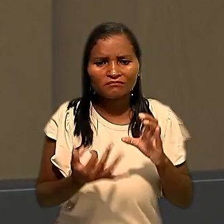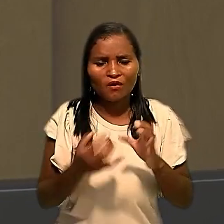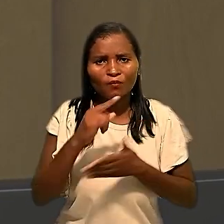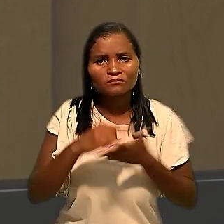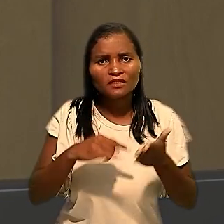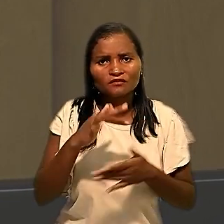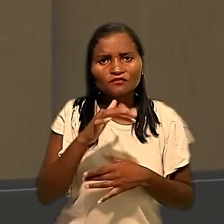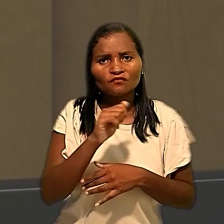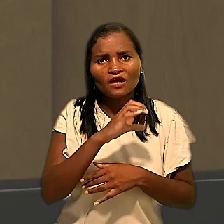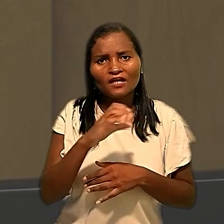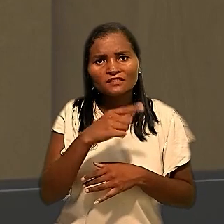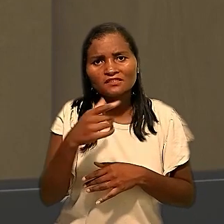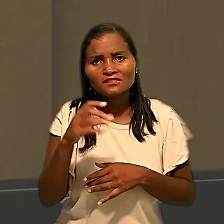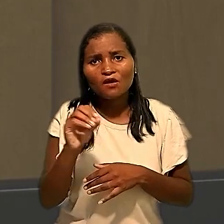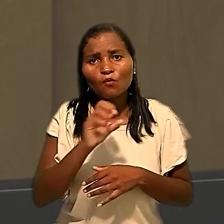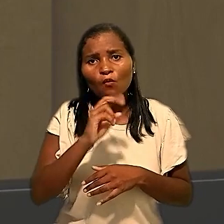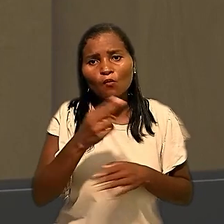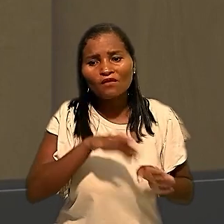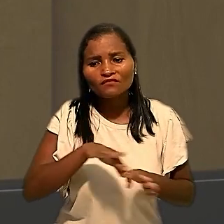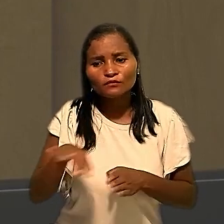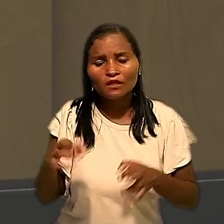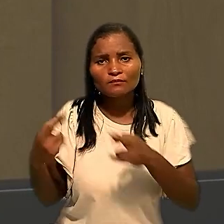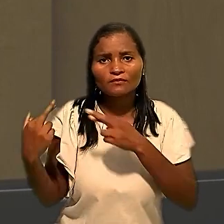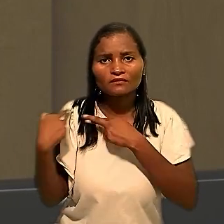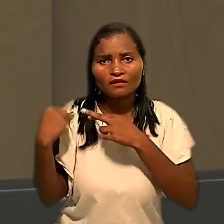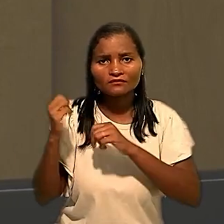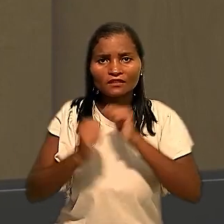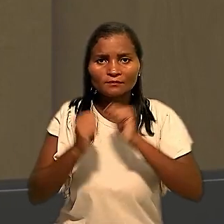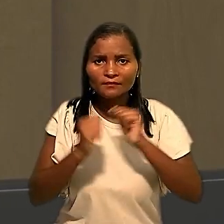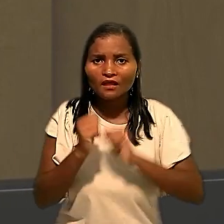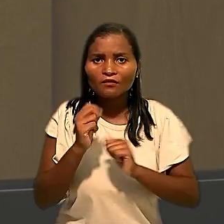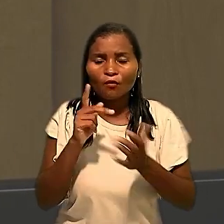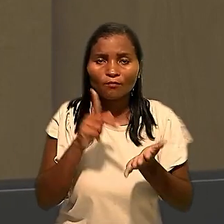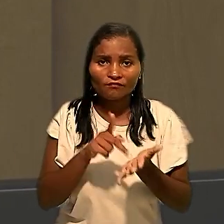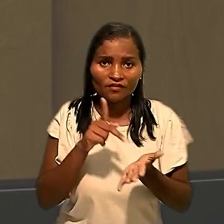facção ou afastar a responsabilidade da recorrente como verdadeira empregadora,